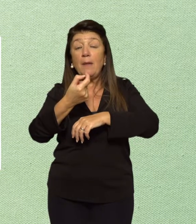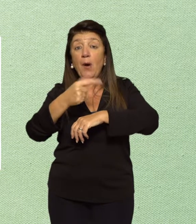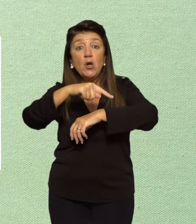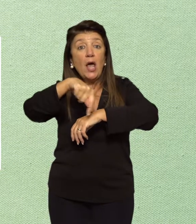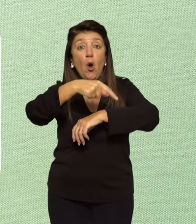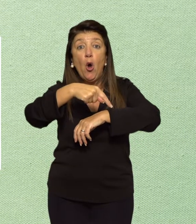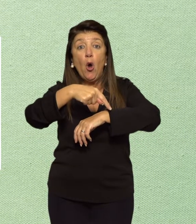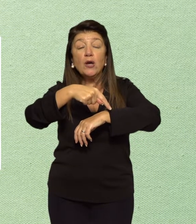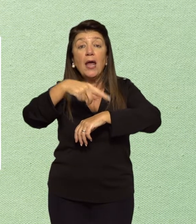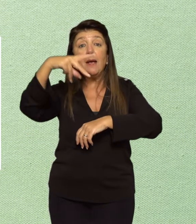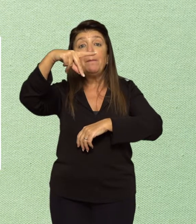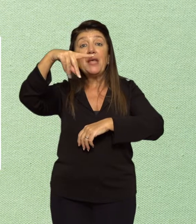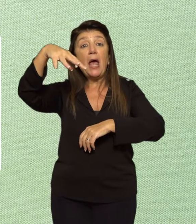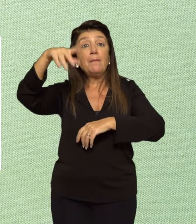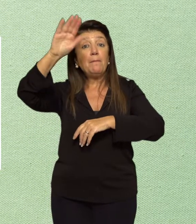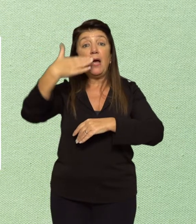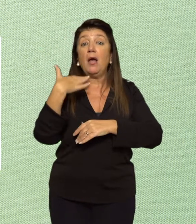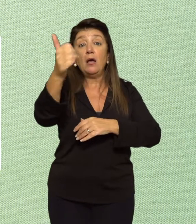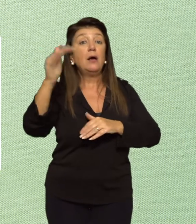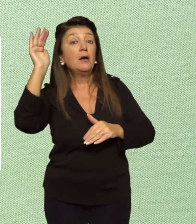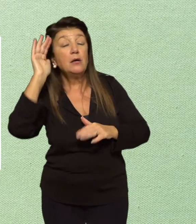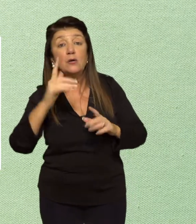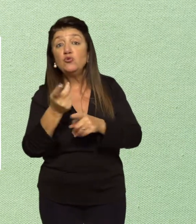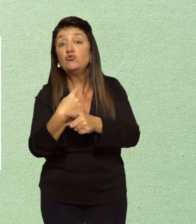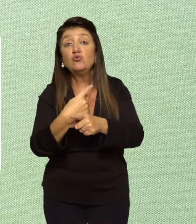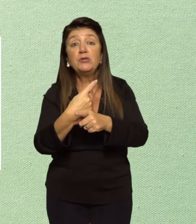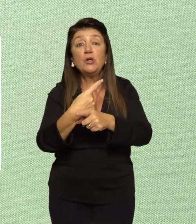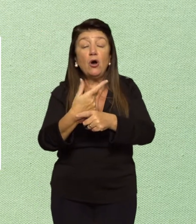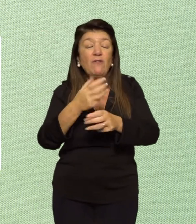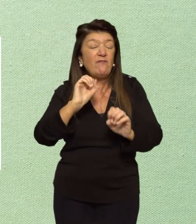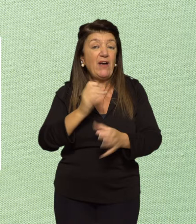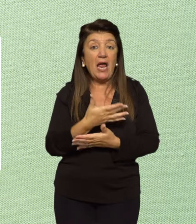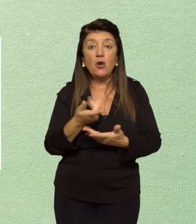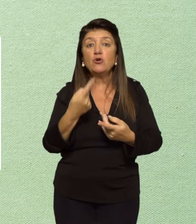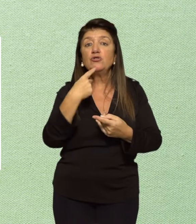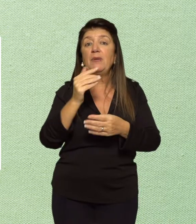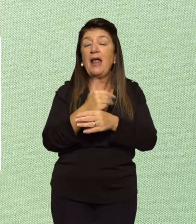meno i procedimenti che si fermano alla fase delle indagini per evitare quel fenomeno di cui tanto si